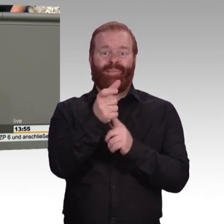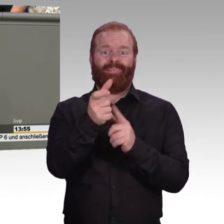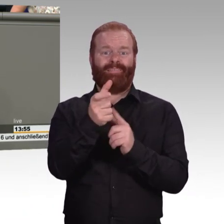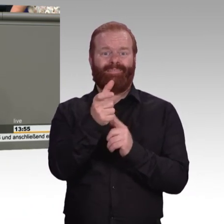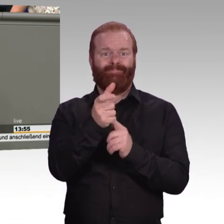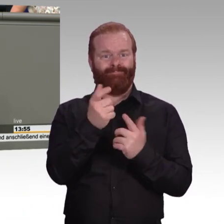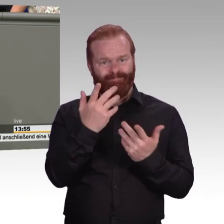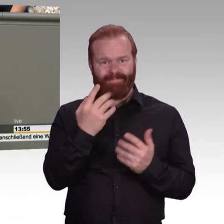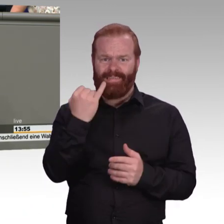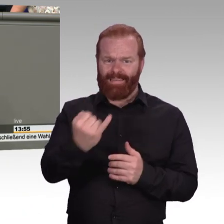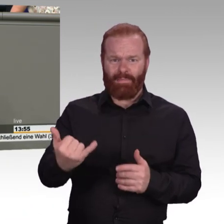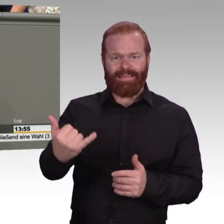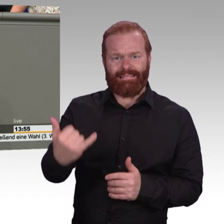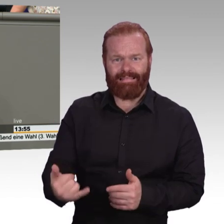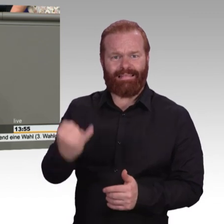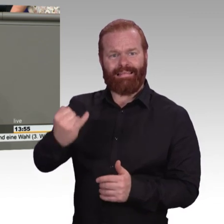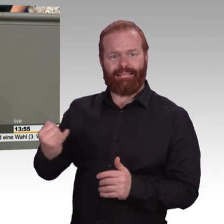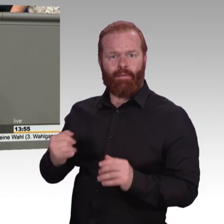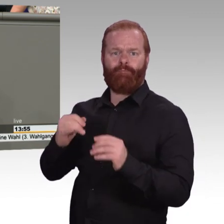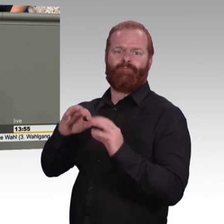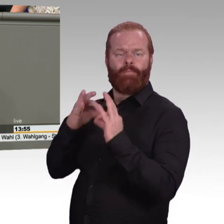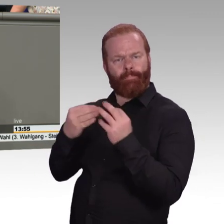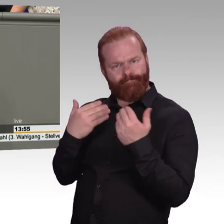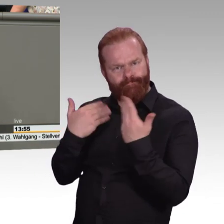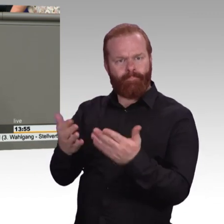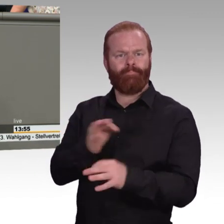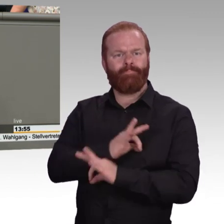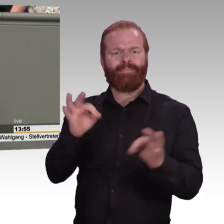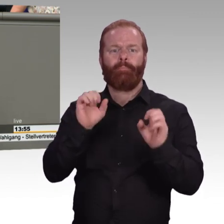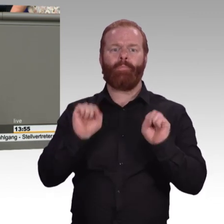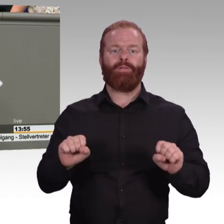denn die Kinderrechte stünden unserem Grundgesetz unheimlich gut, vielen Dank.